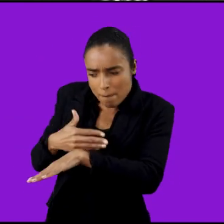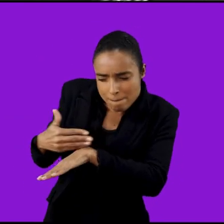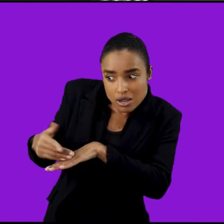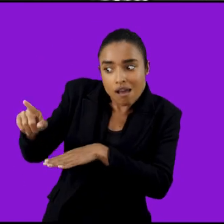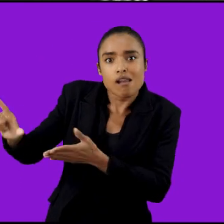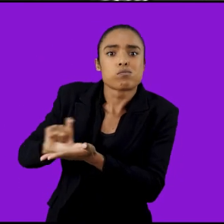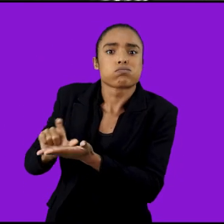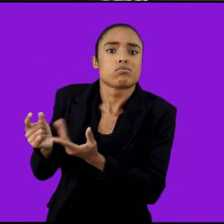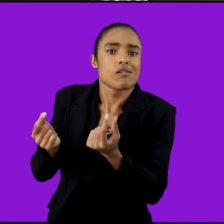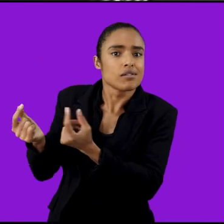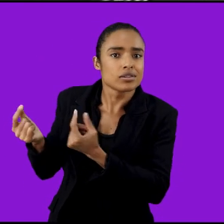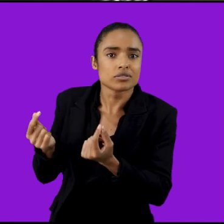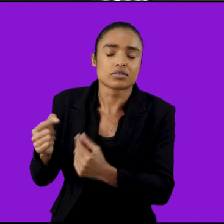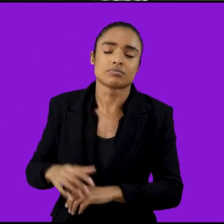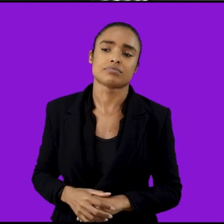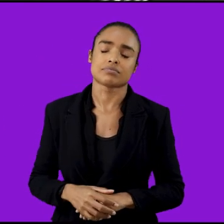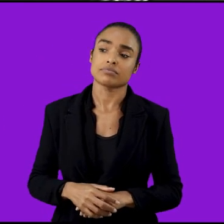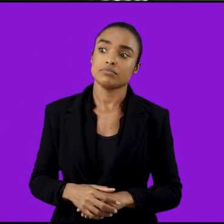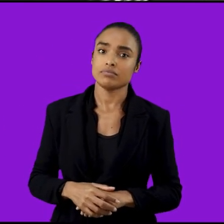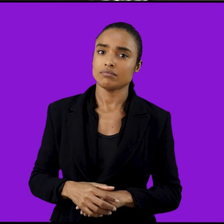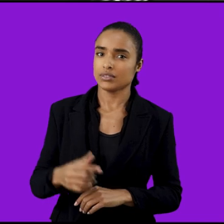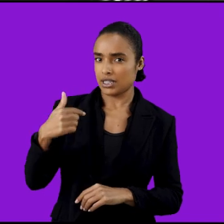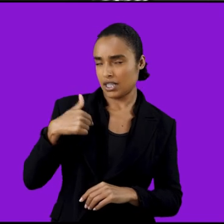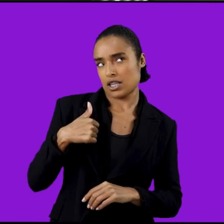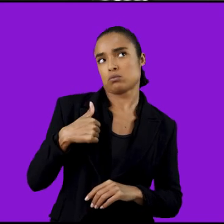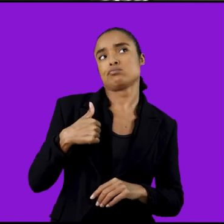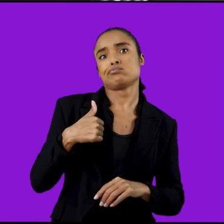Ai vocês foram pra onde? Aí de lá, a gente foi pro estacionamento